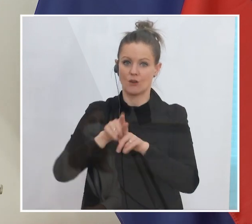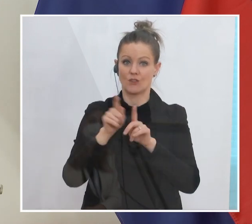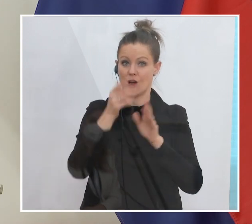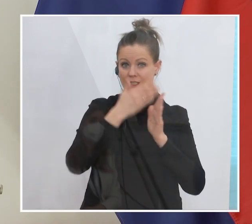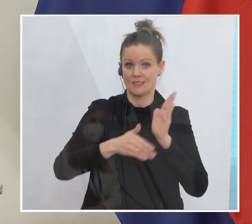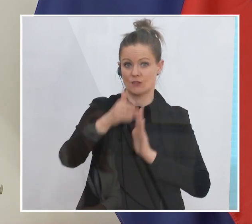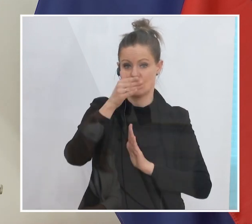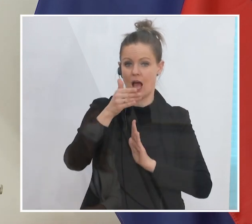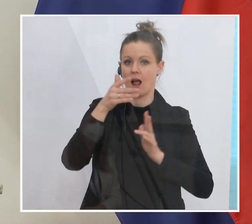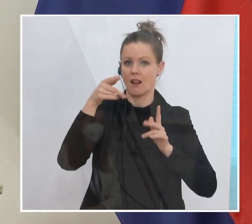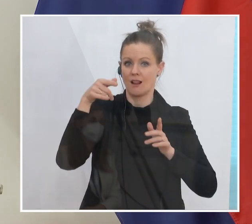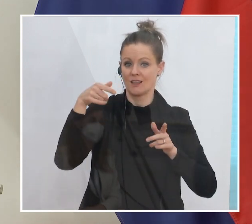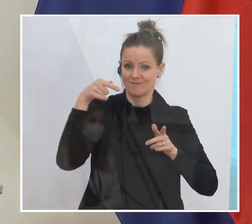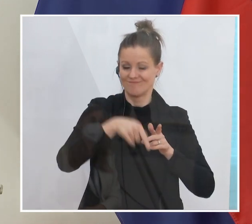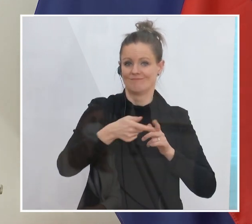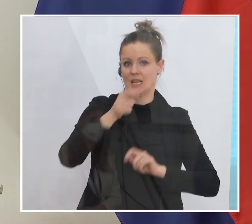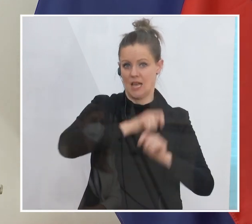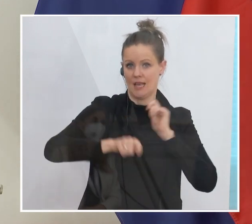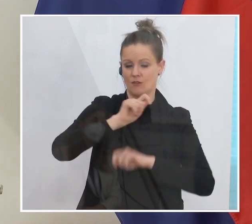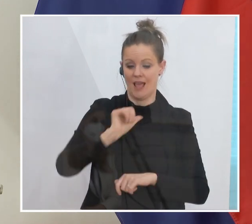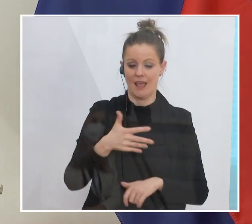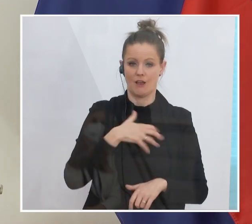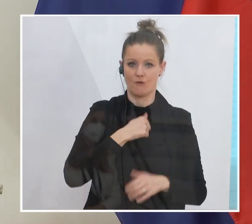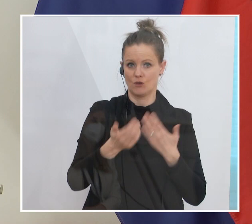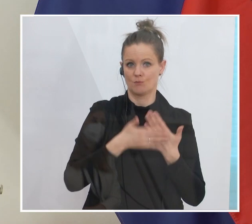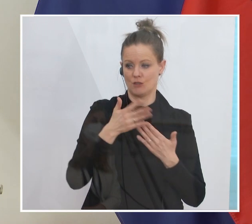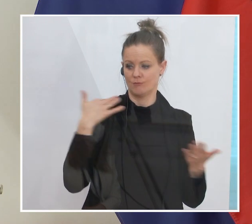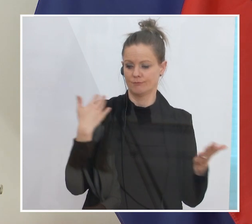einzukaufen. Ein Erfolgsbeispiel vielleicht, dass uns in den letzten Monaten gelungen ist.